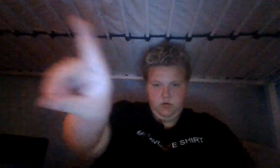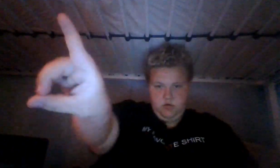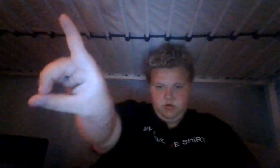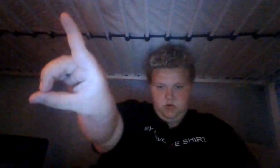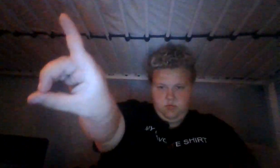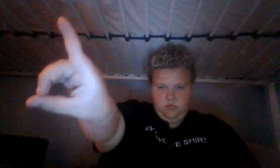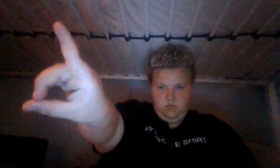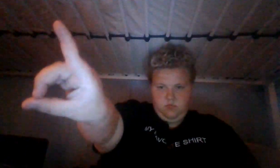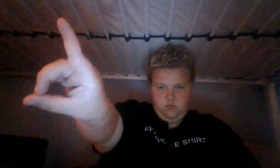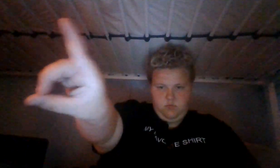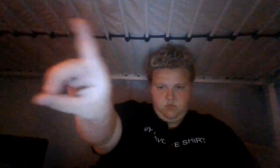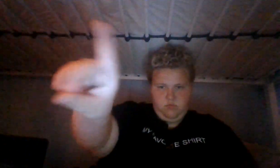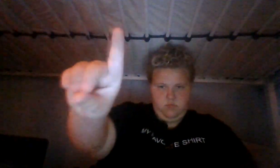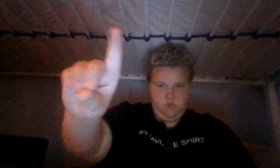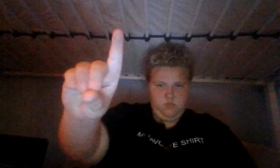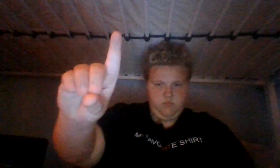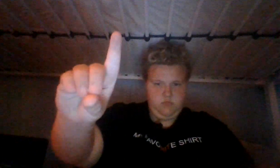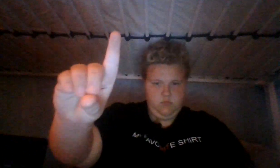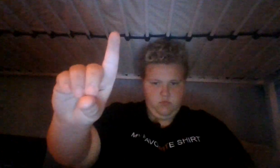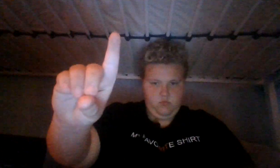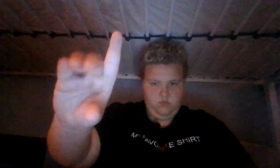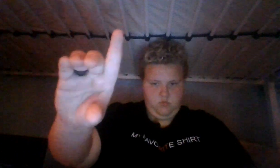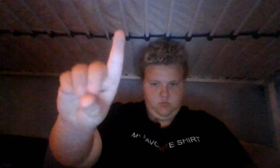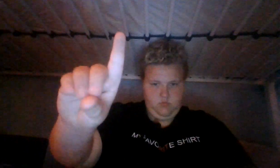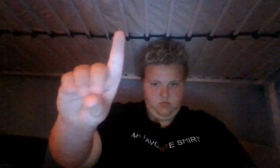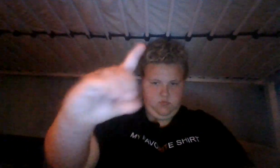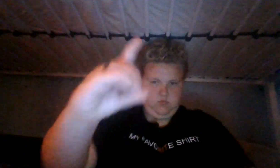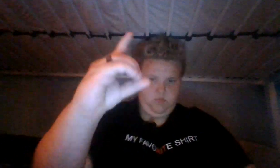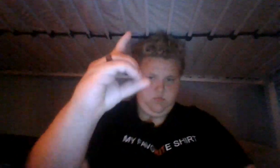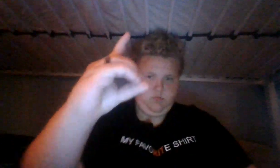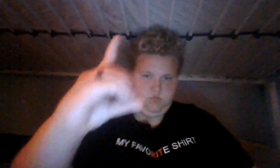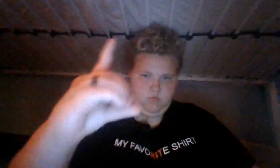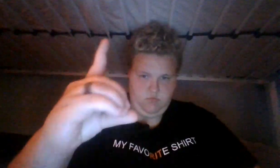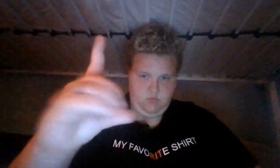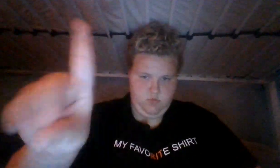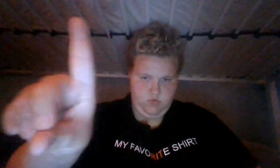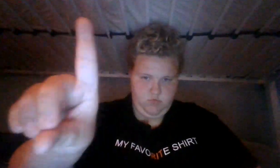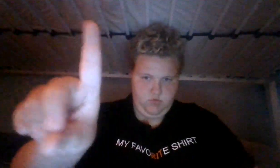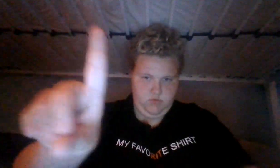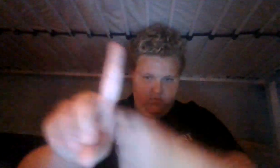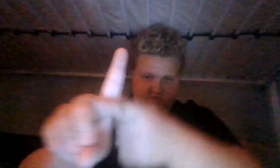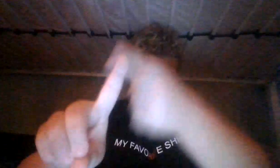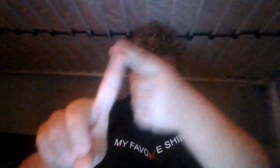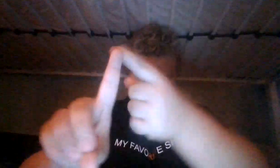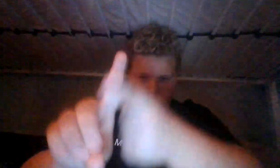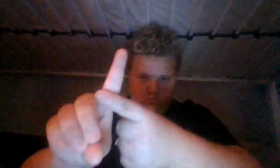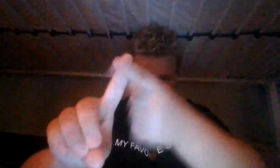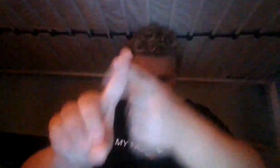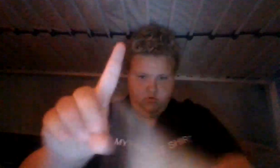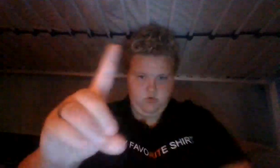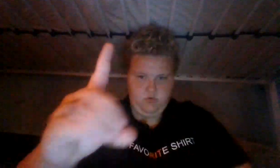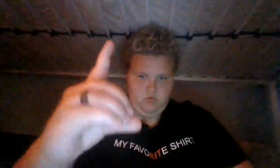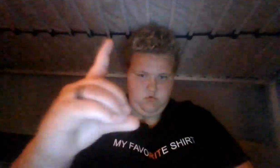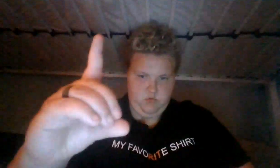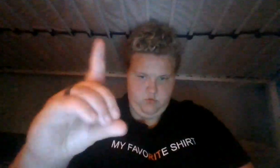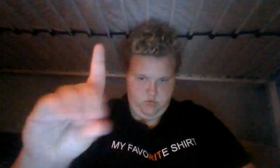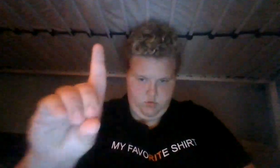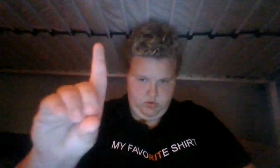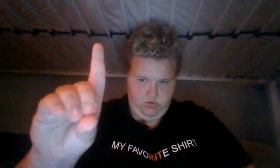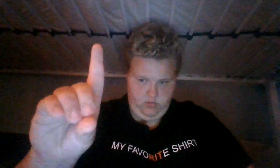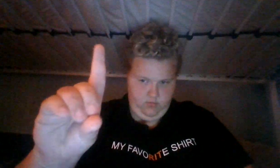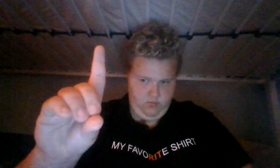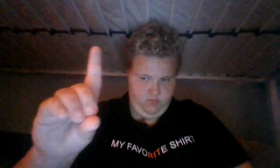D